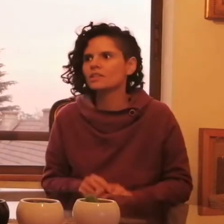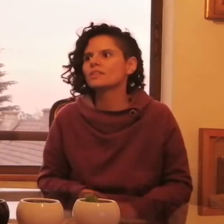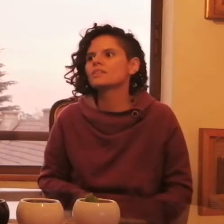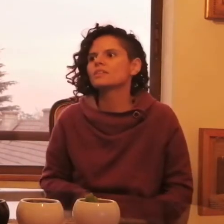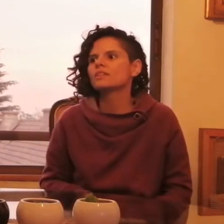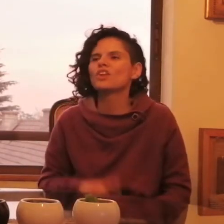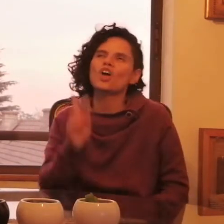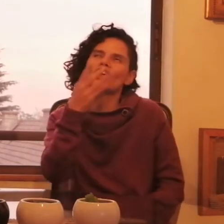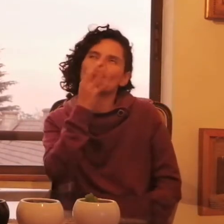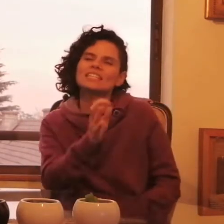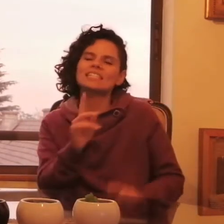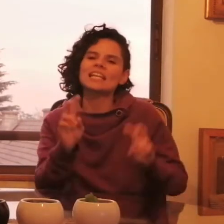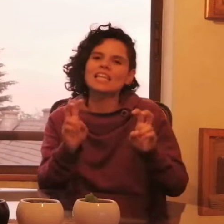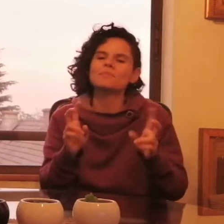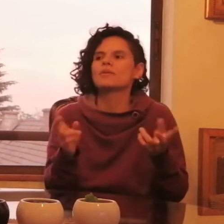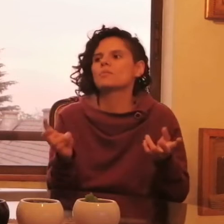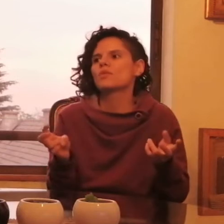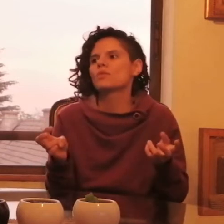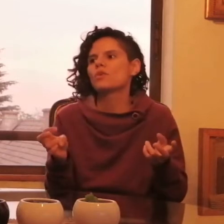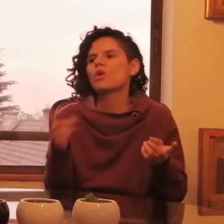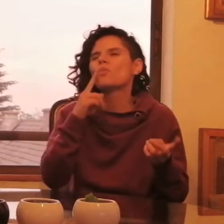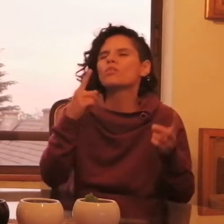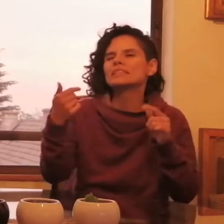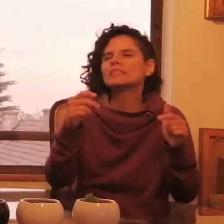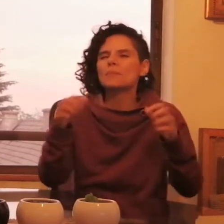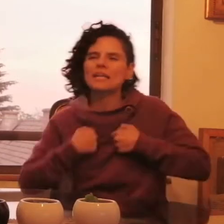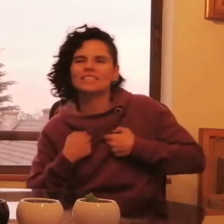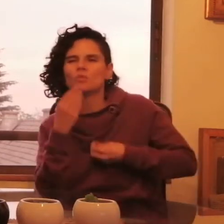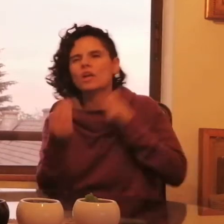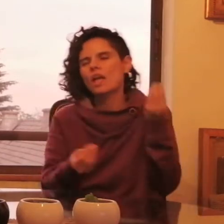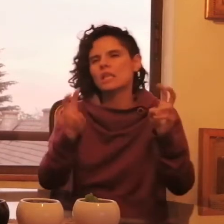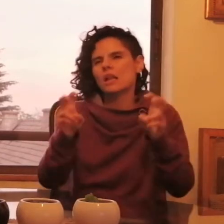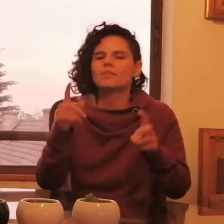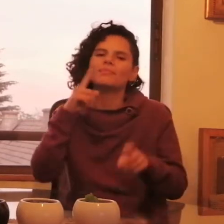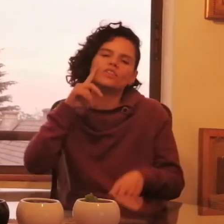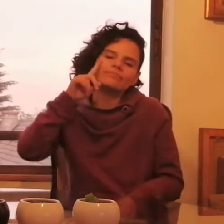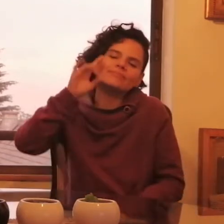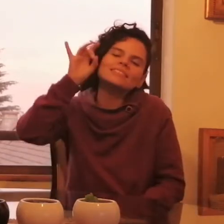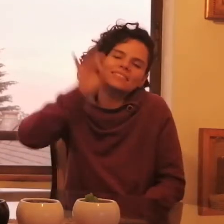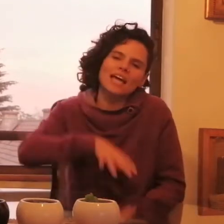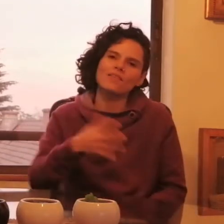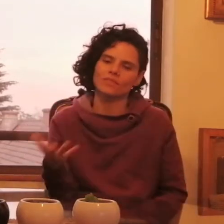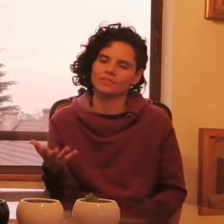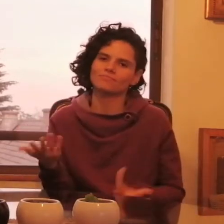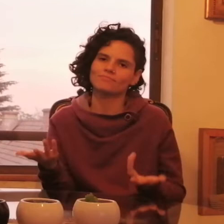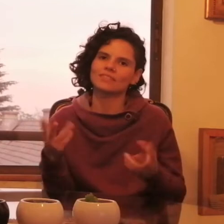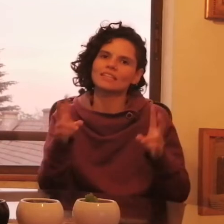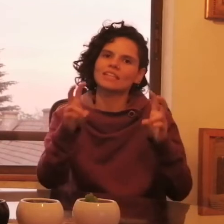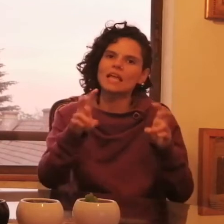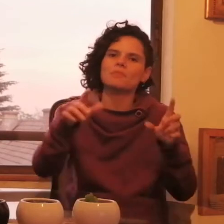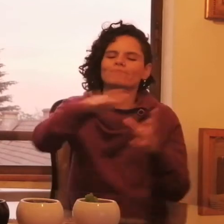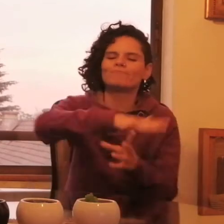mucho en temas de machismo y todo, pero se sabe que la escena de música sobre todo